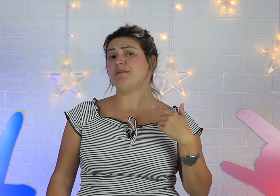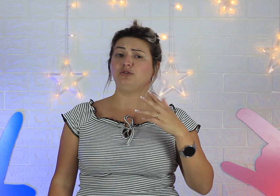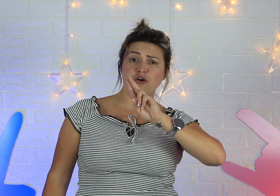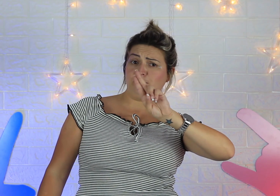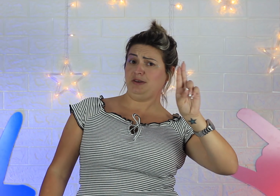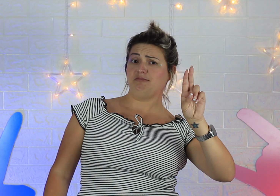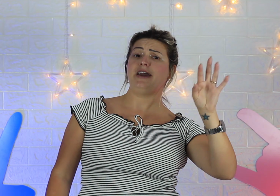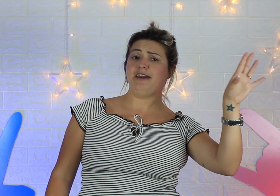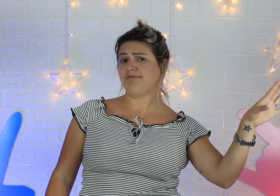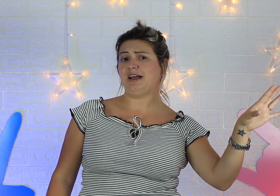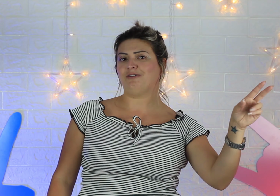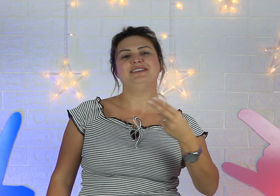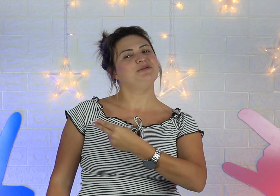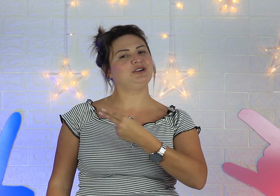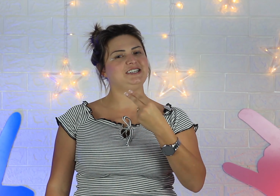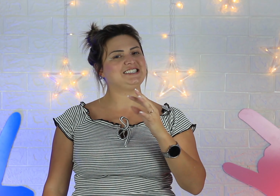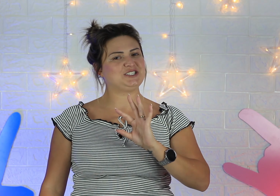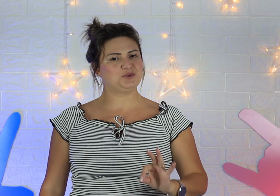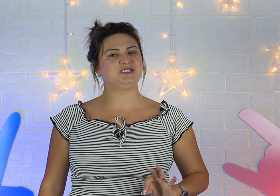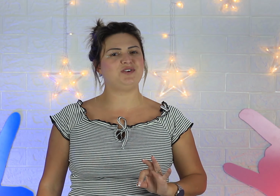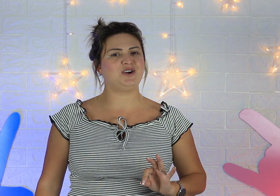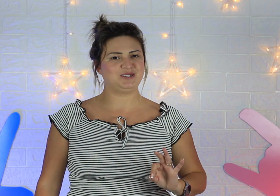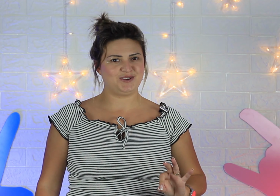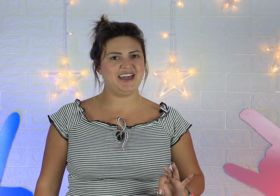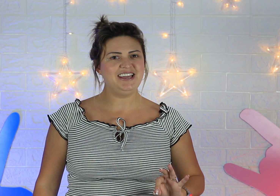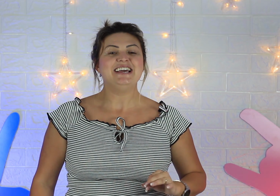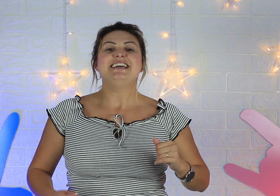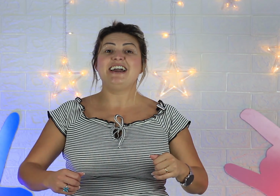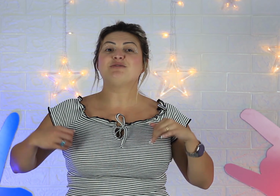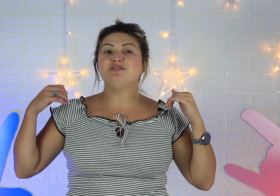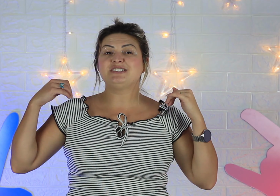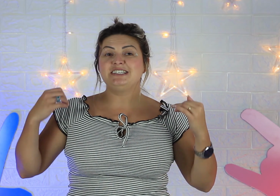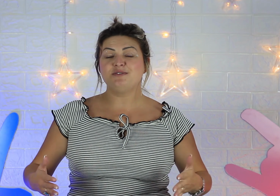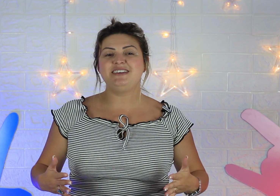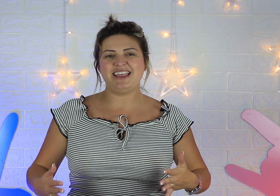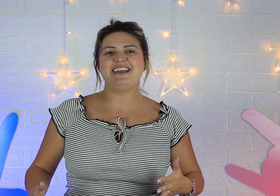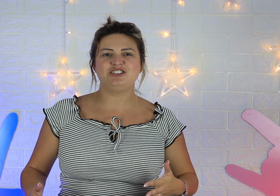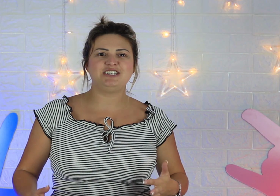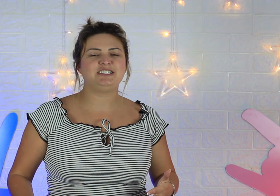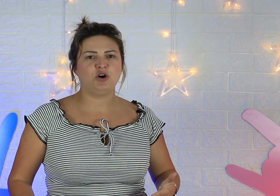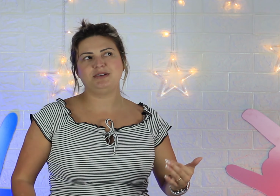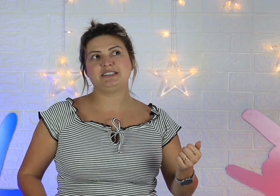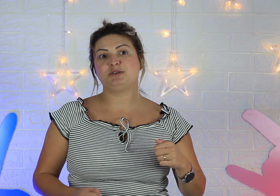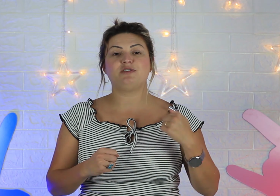fizer assim ah meu nome é tal pode ser dessas duas formas Ok E aí quando você não entendi esse nome